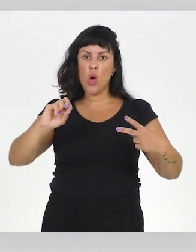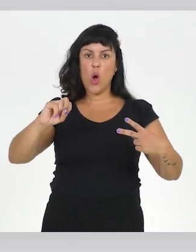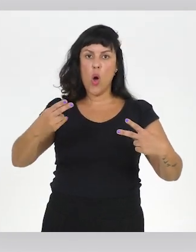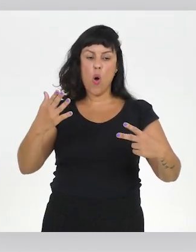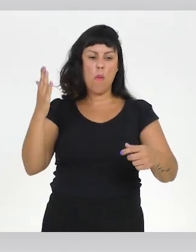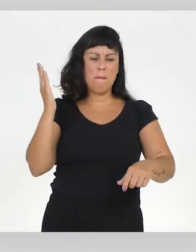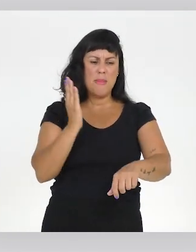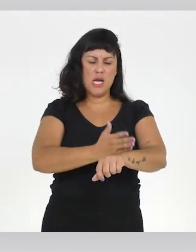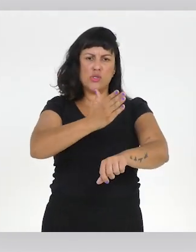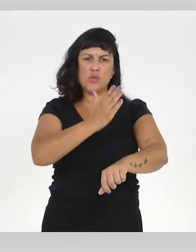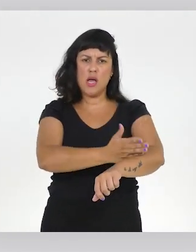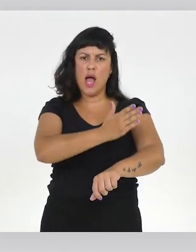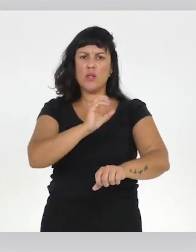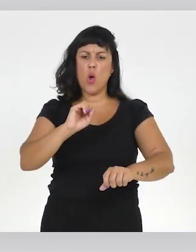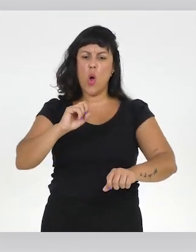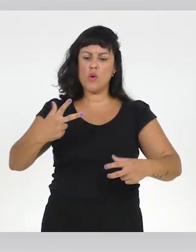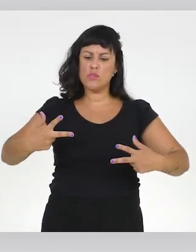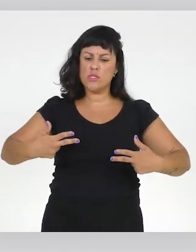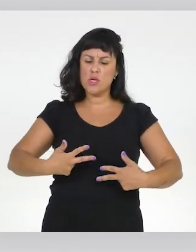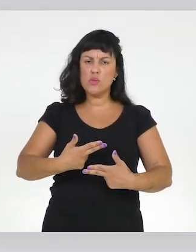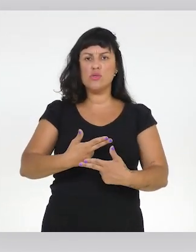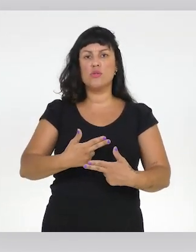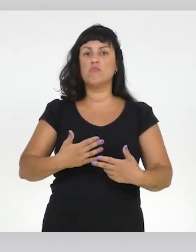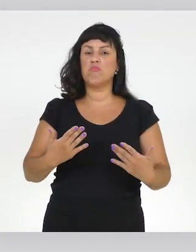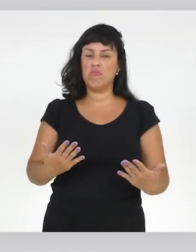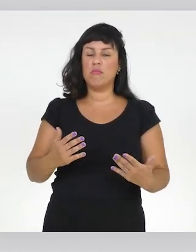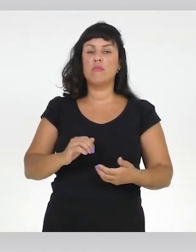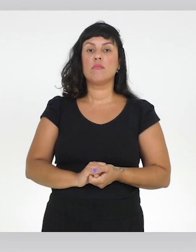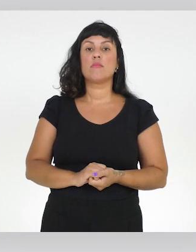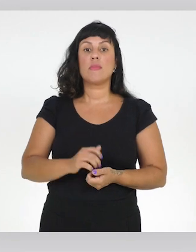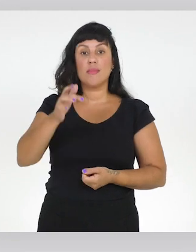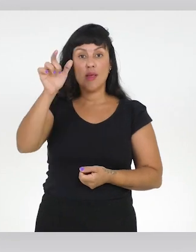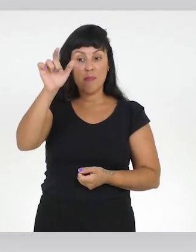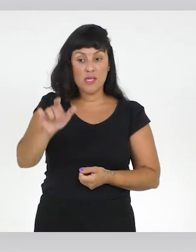Os pacientes chegam para nós na fisioterapia, em geral,